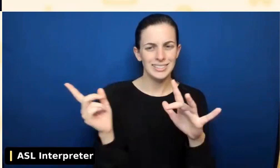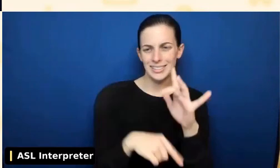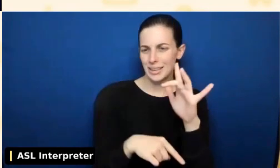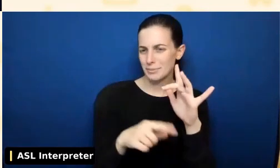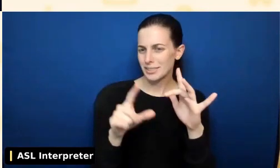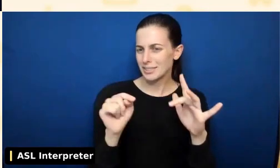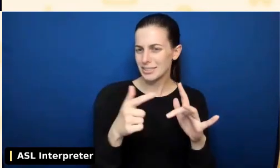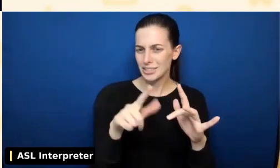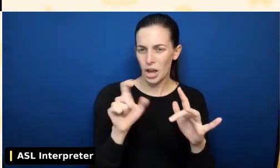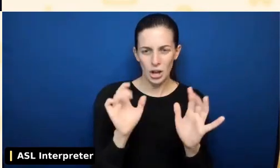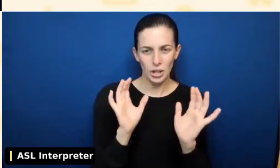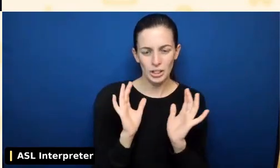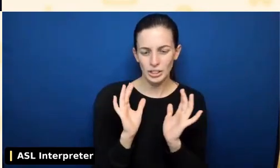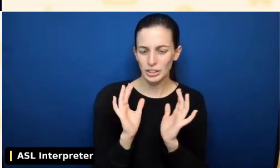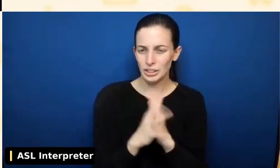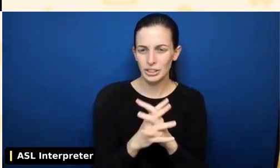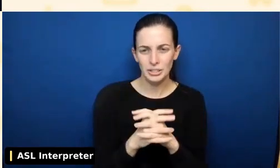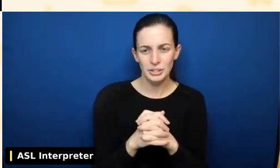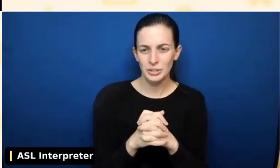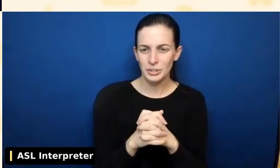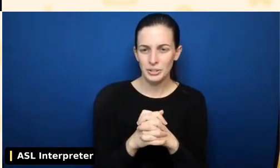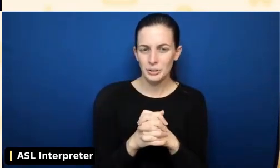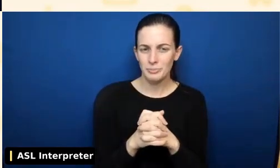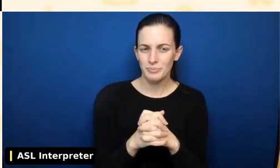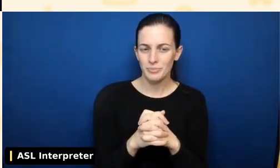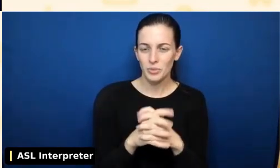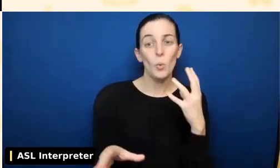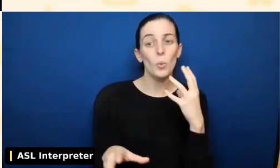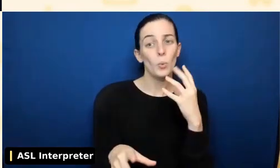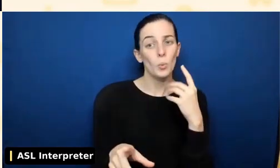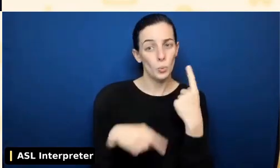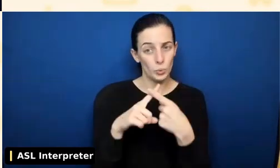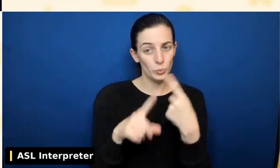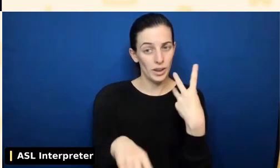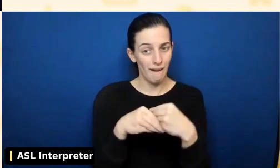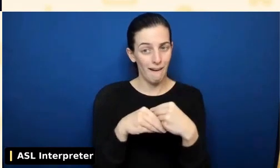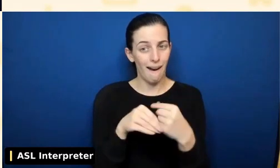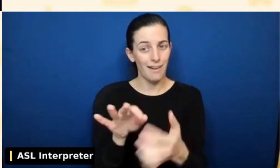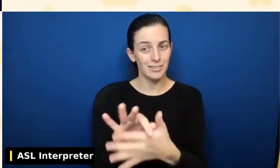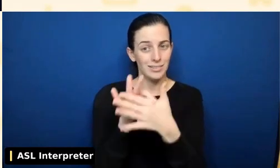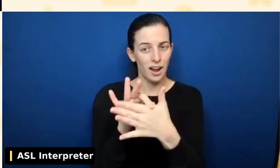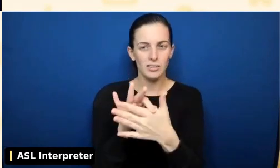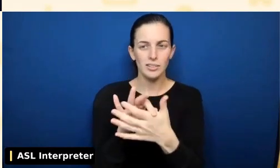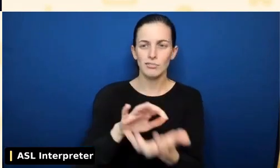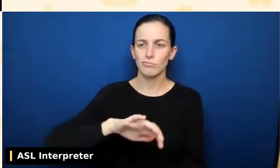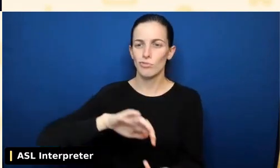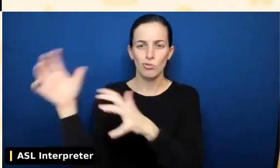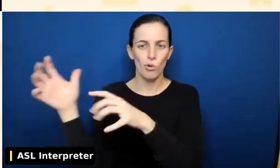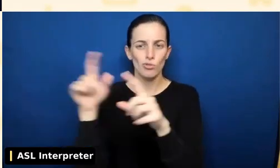cuando agregamos contenido dinámicamente a un botón, se interpone con el lector de pantalla. Así que, obviamente, esa no fue la elección correcta.